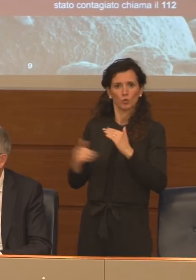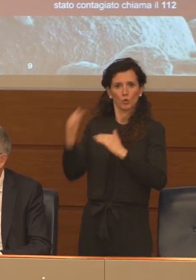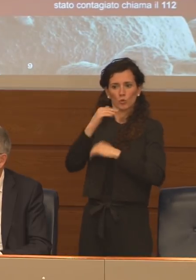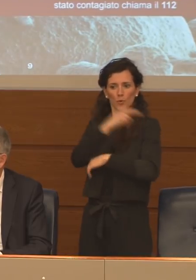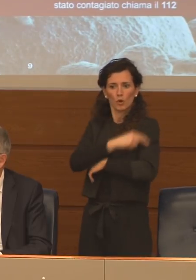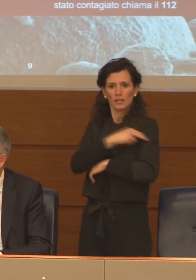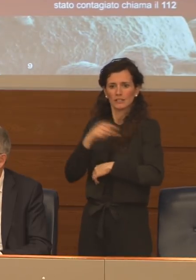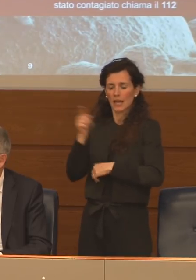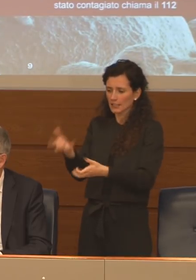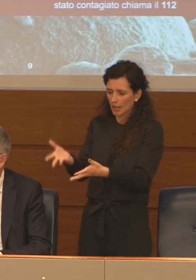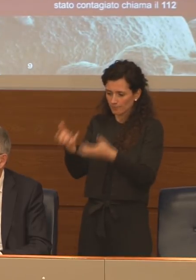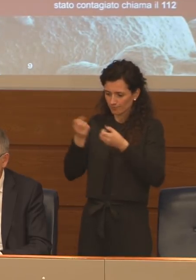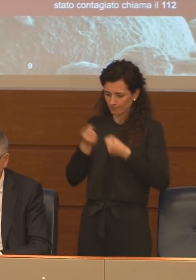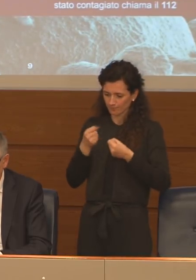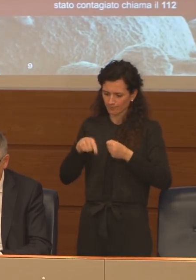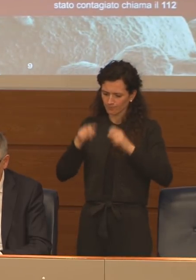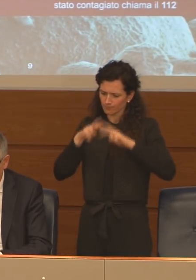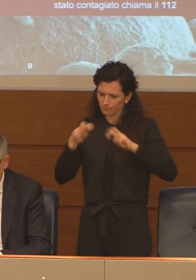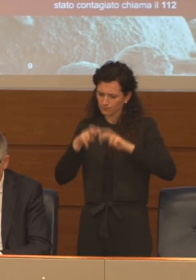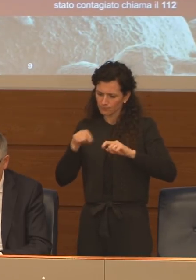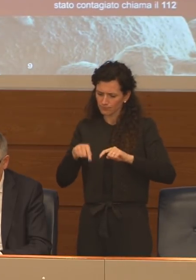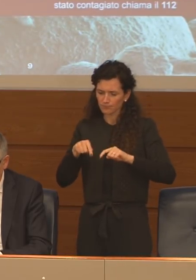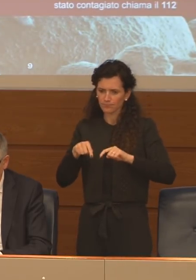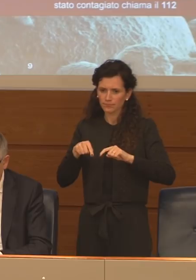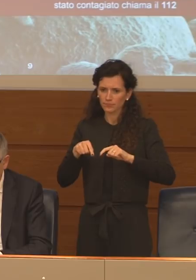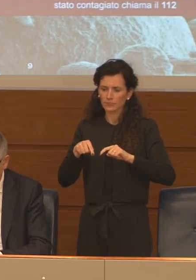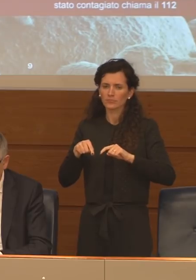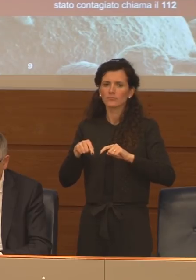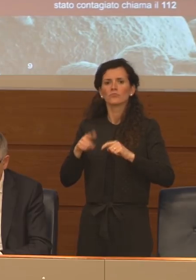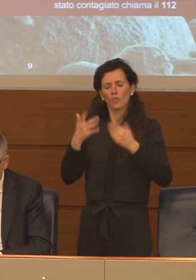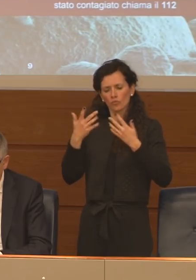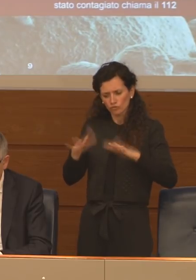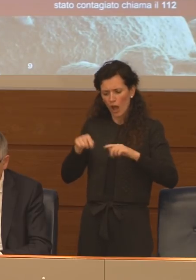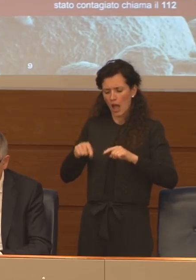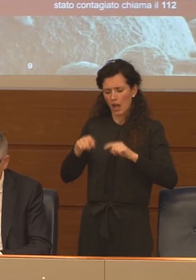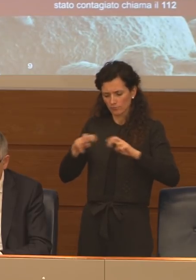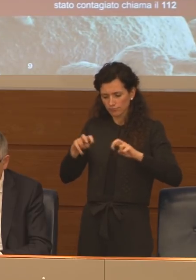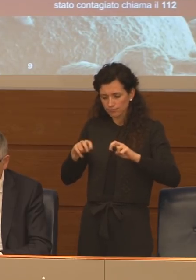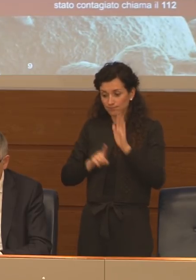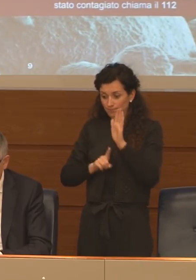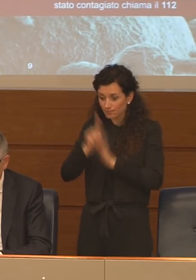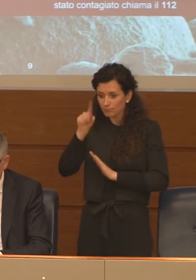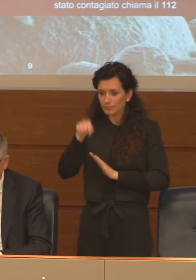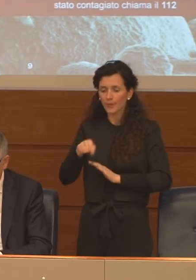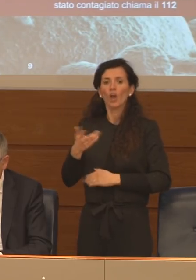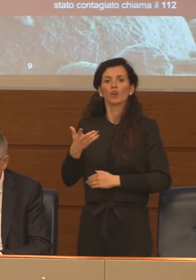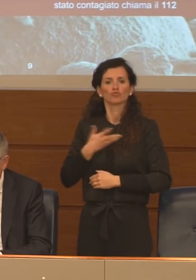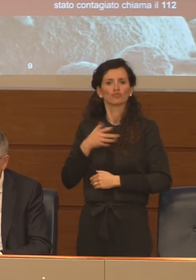una volta che sono stati dichiarati e accertati positivi dalle regioni